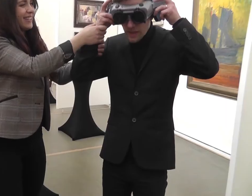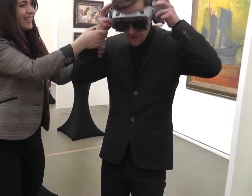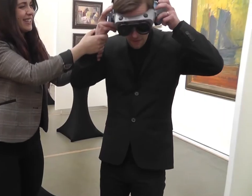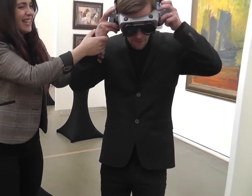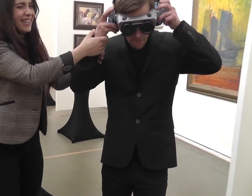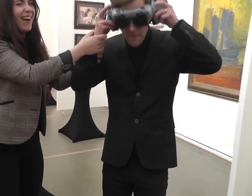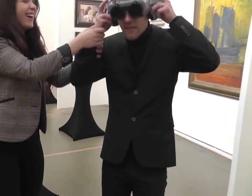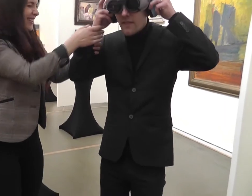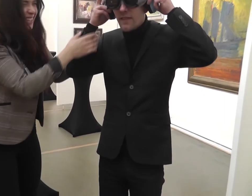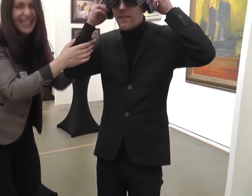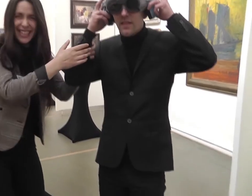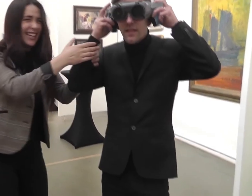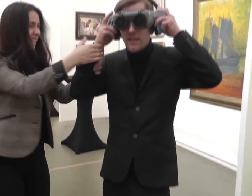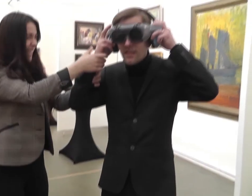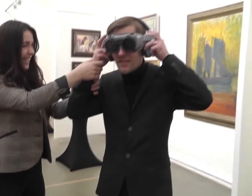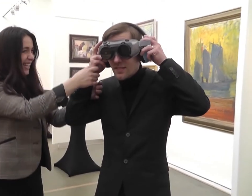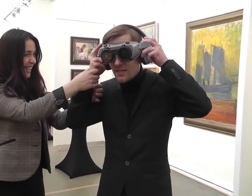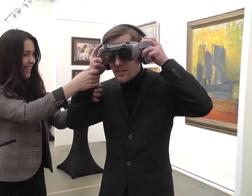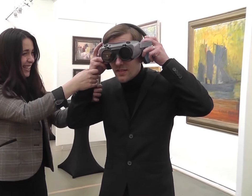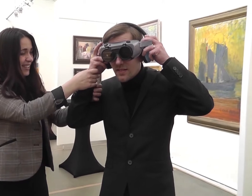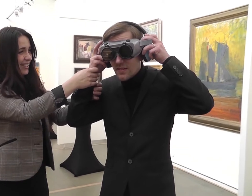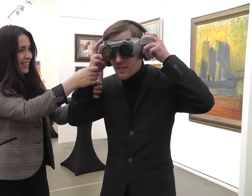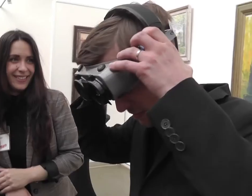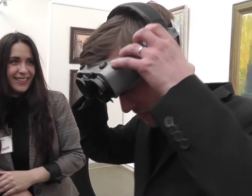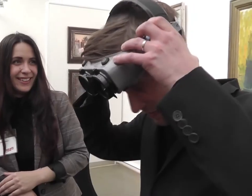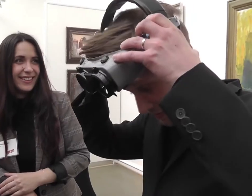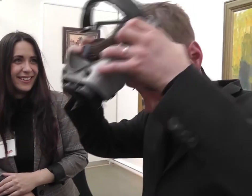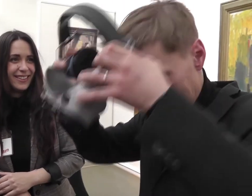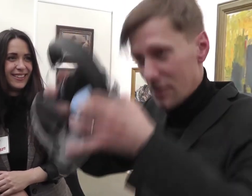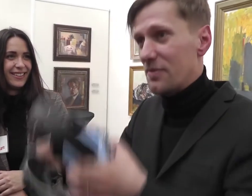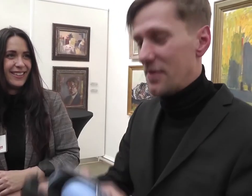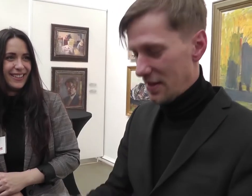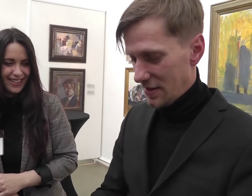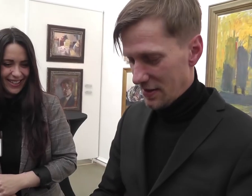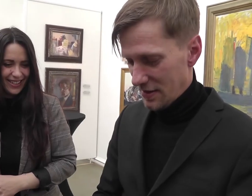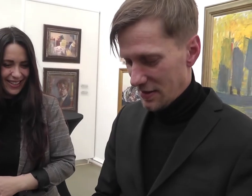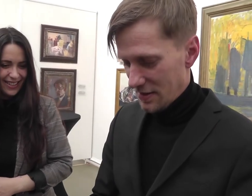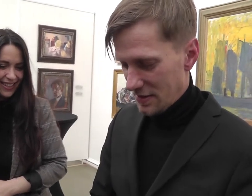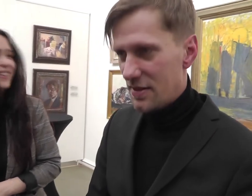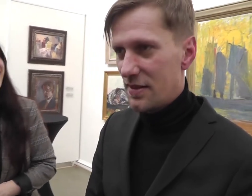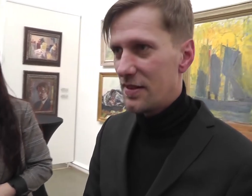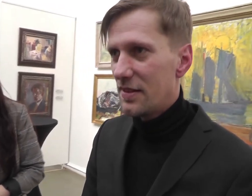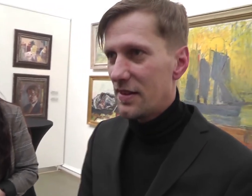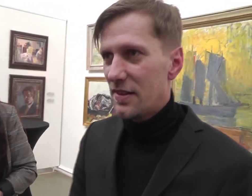Deltagarna på workshoppen får testa hörselkåpor och blindglasögon. Men hur är det egentligen att uppleva en utställning när synen och hörseln kopplas bort?